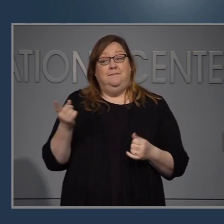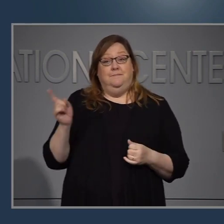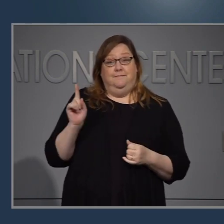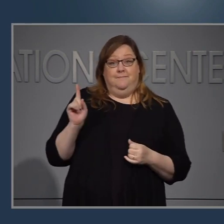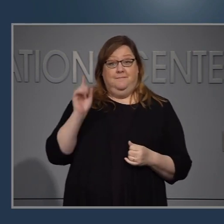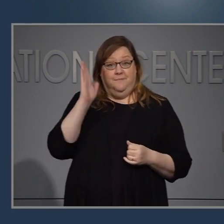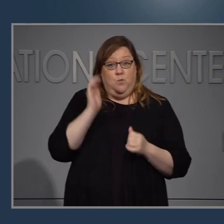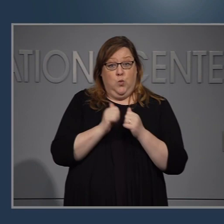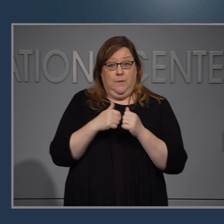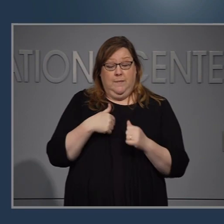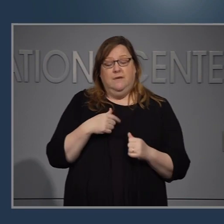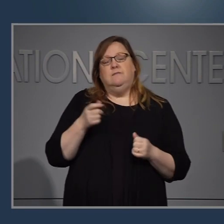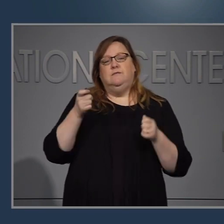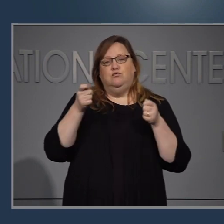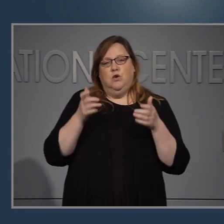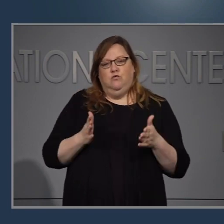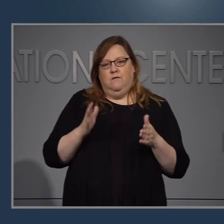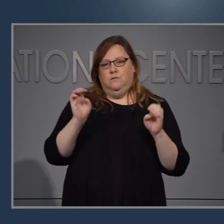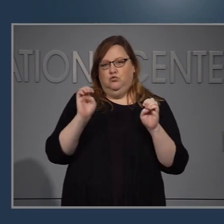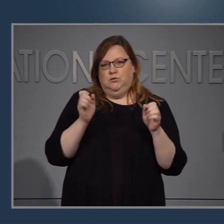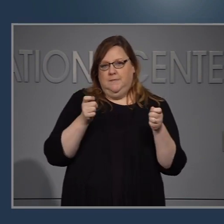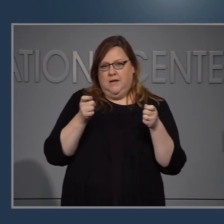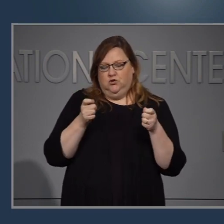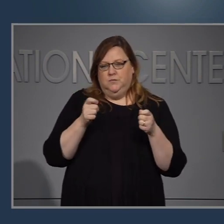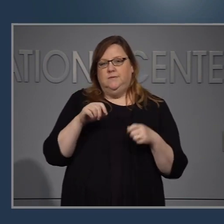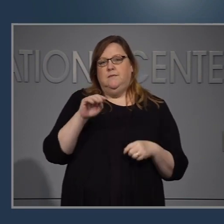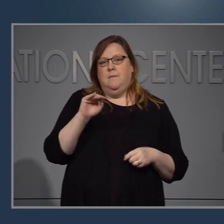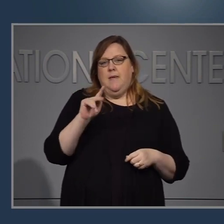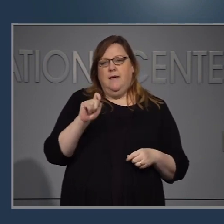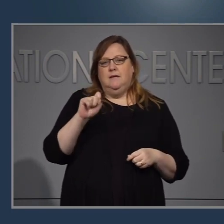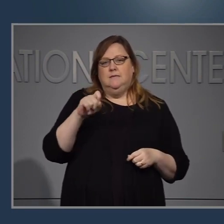de Administración de Emergencias maxply de hoy, bueno, teme que y que me quedo